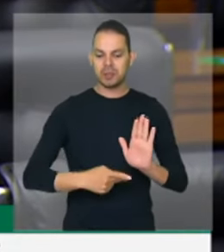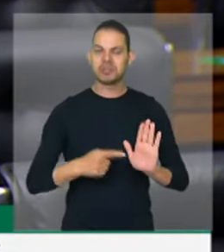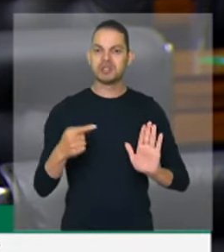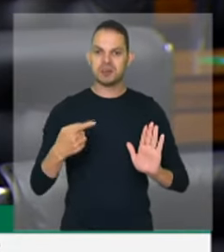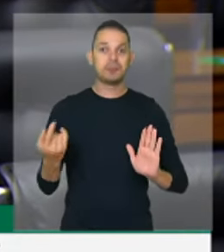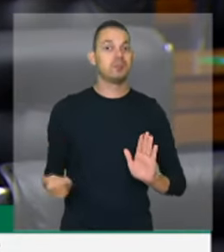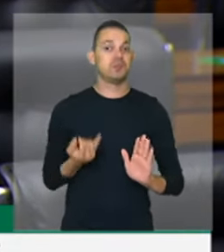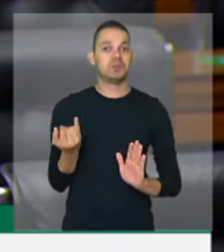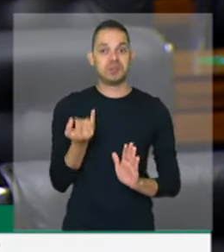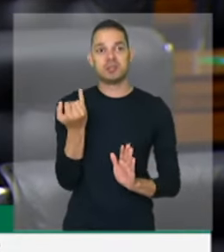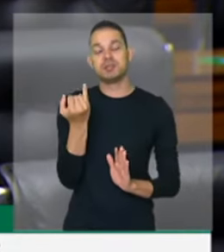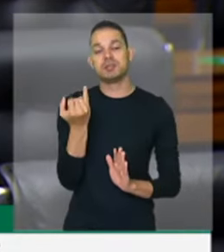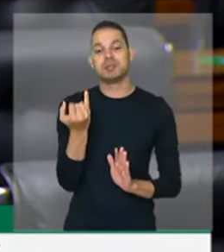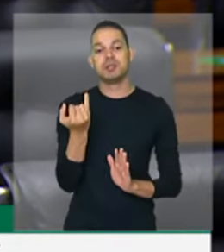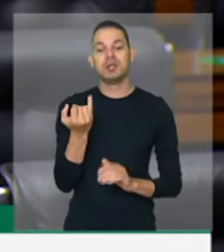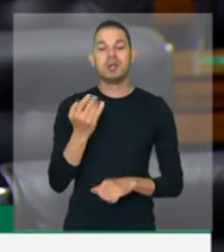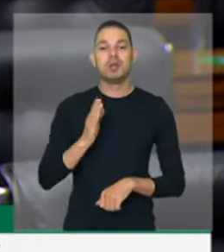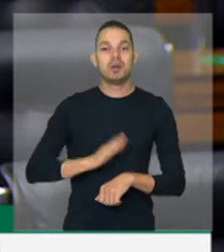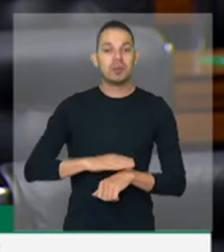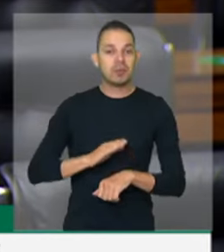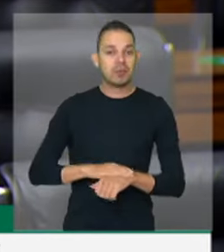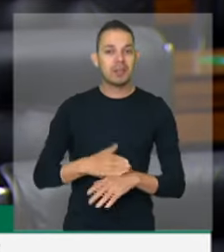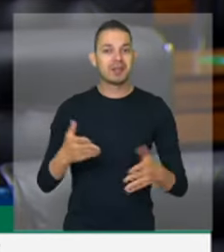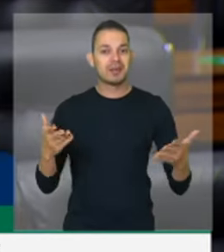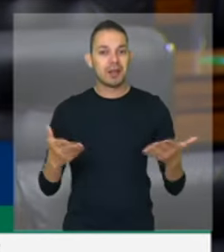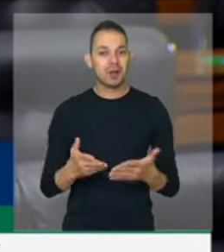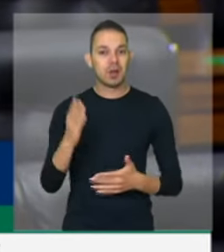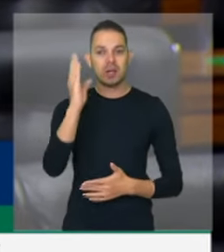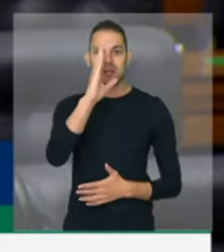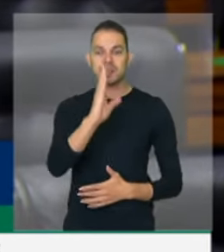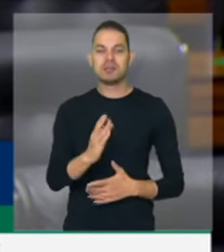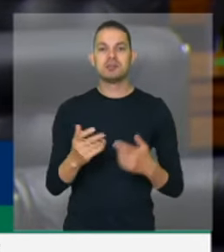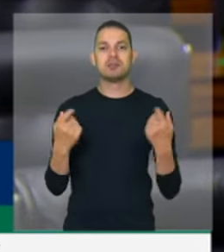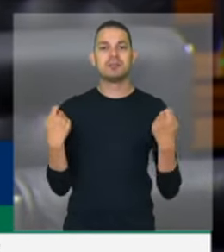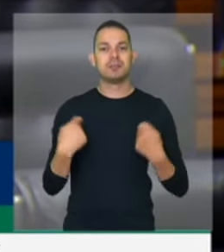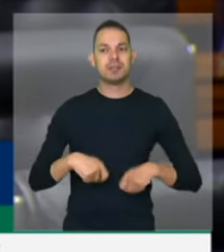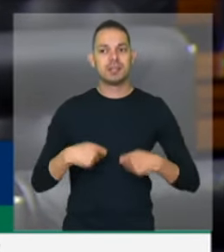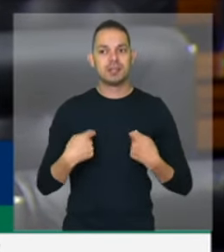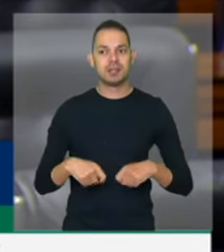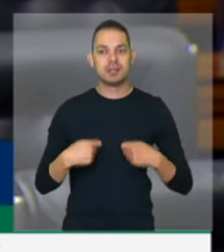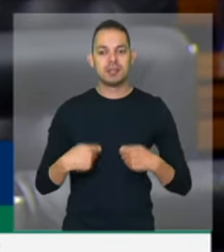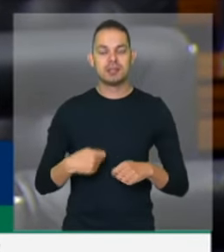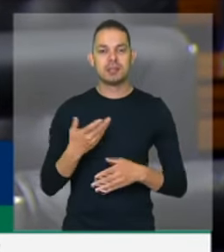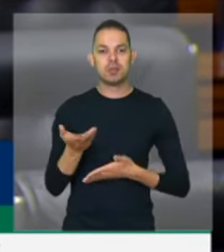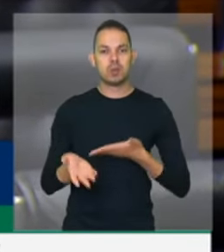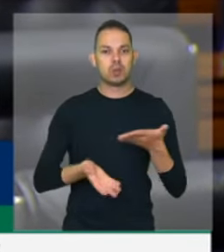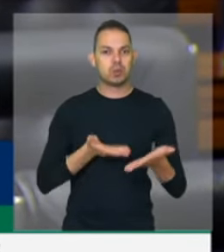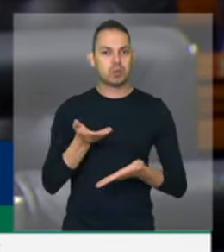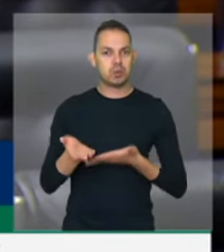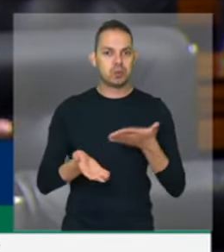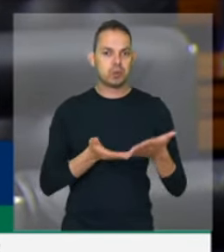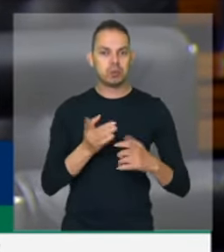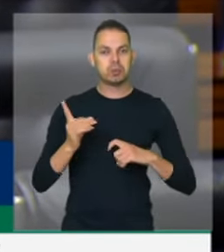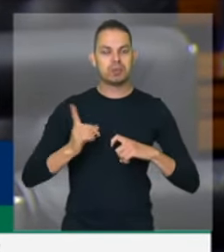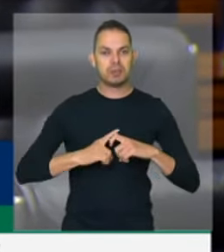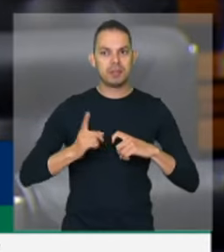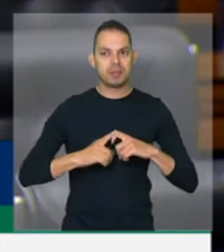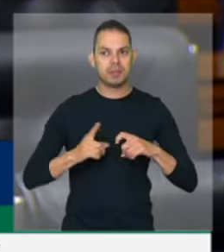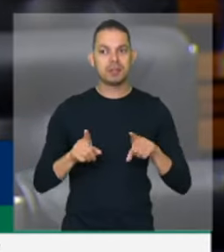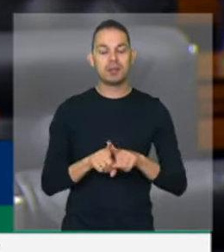EM QUE O BRASIL CARECE DE MAIS ASSISTÊNCIA MÉDICA, DE MAIS UTI, E TEM UMA SÉRIE DE PESSOAS MORRENDO NAS FILAS POR